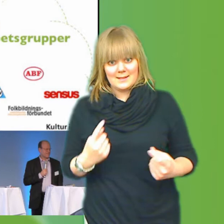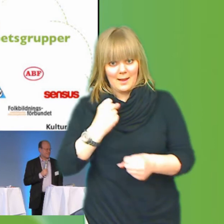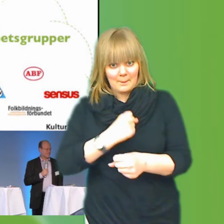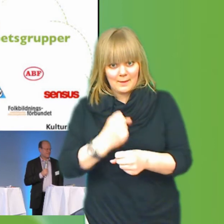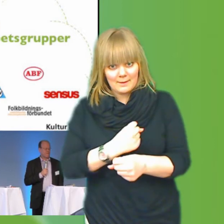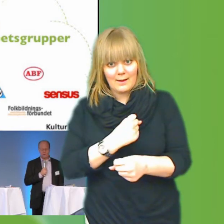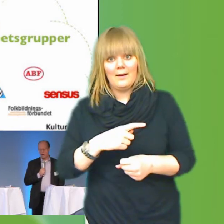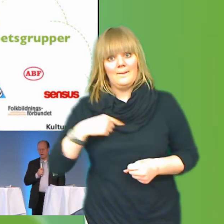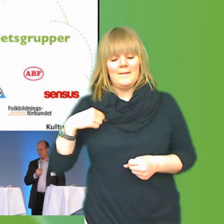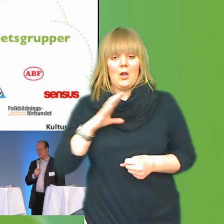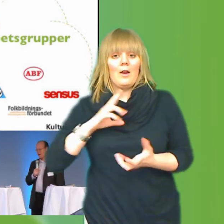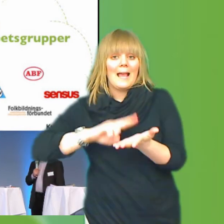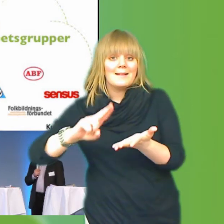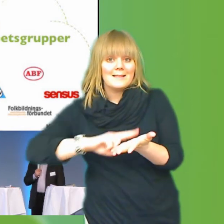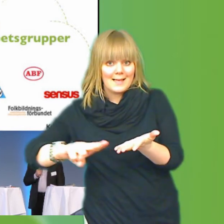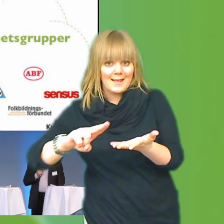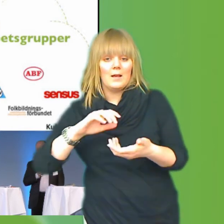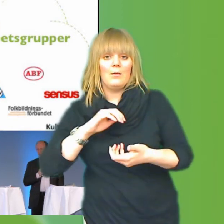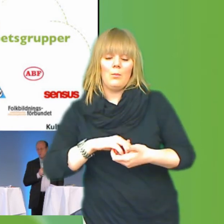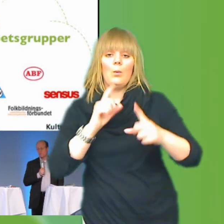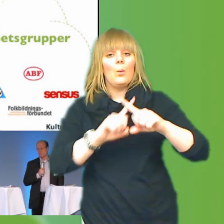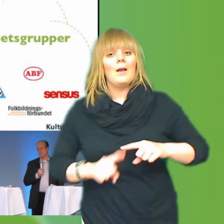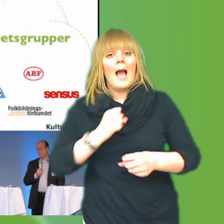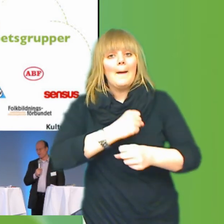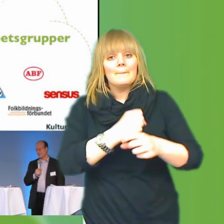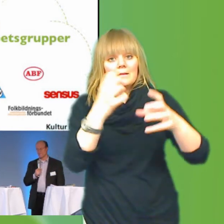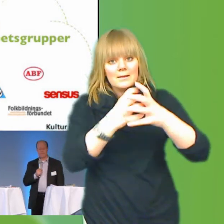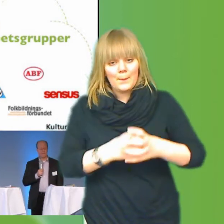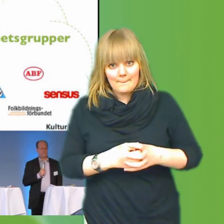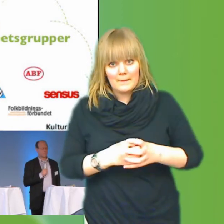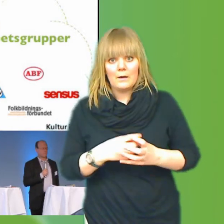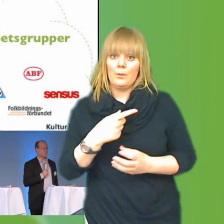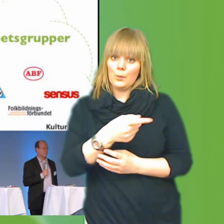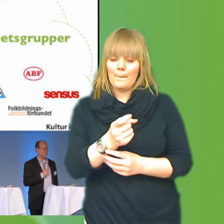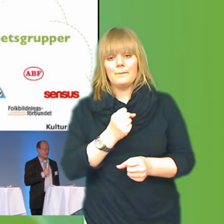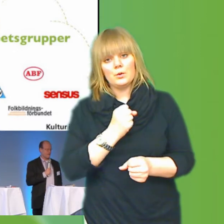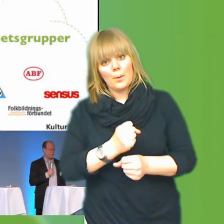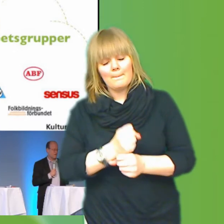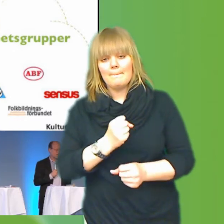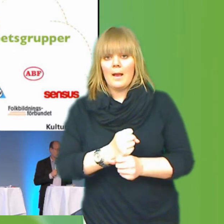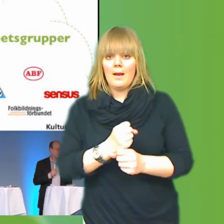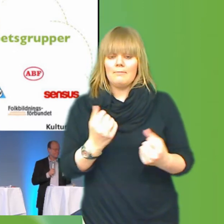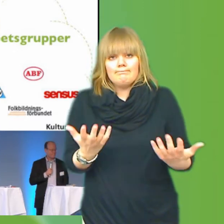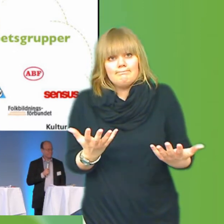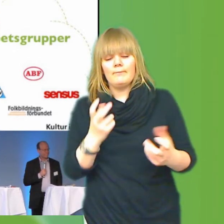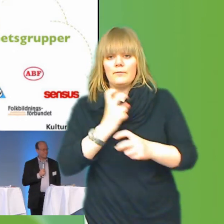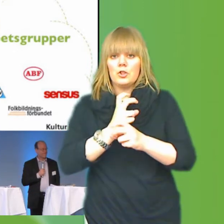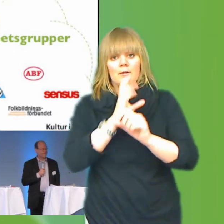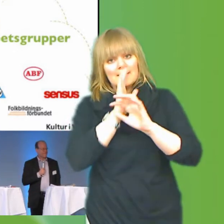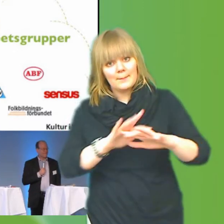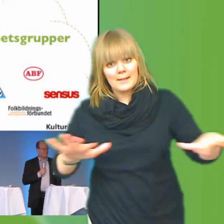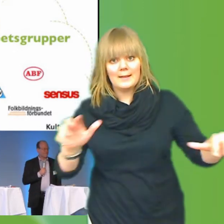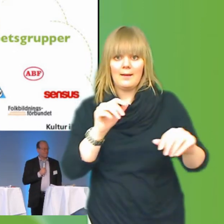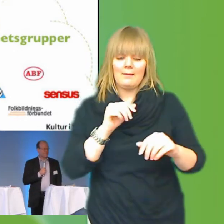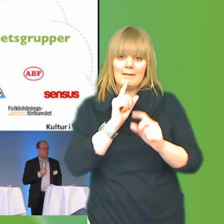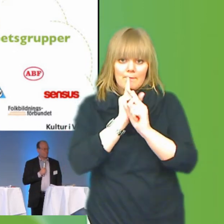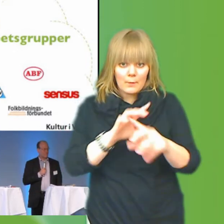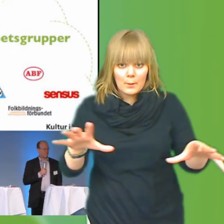och olika arbetsgrupper som sprider information och servar alla på fältet.